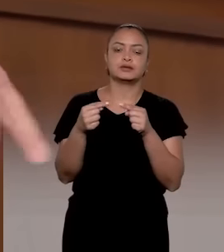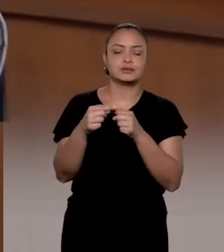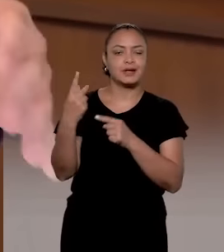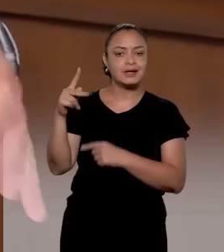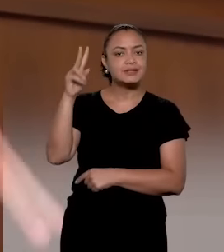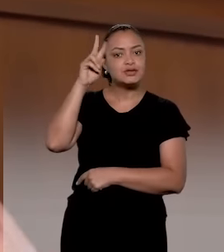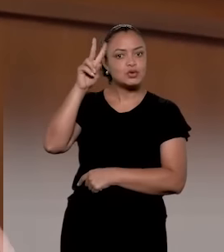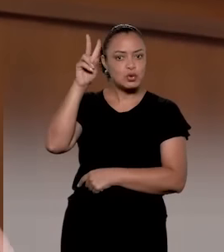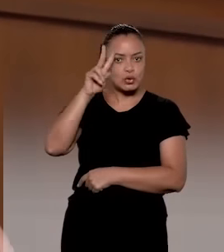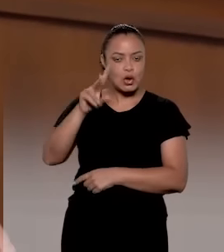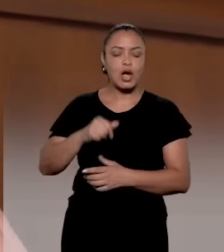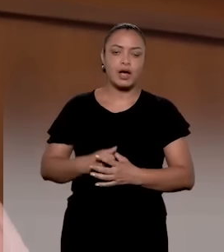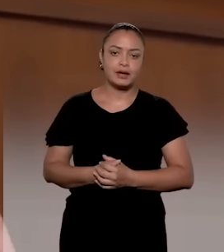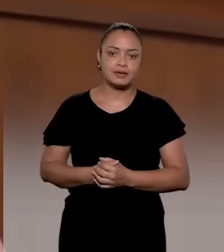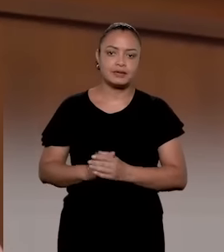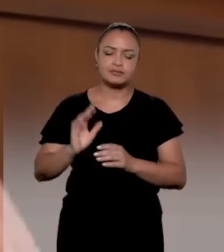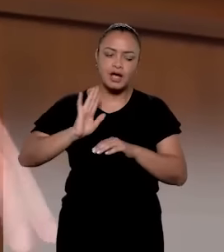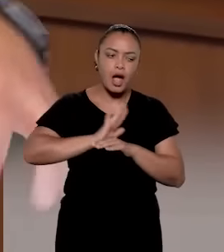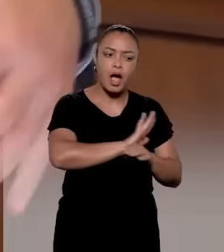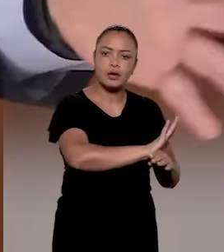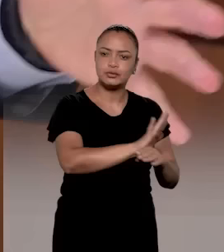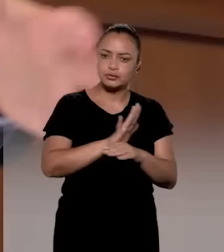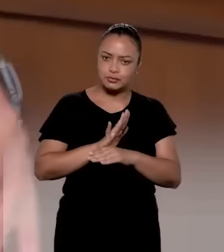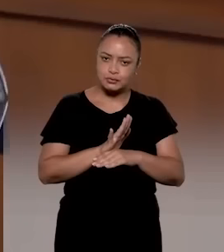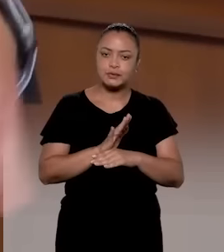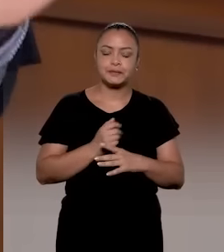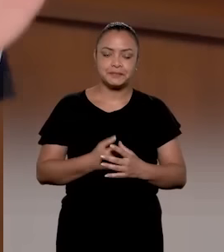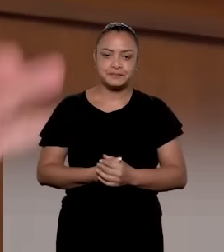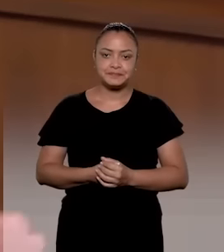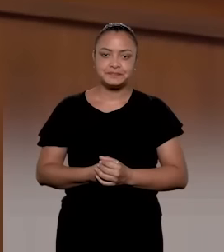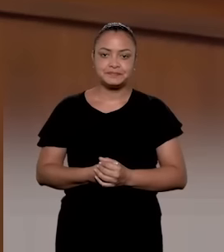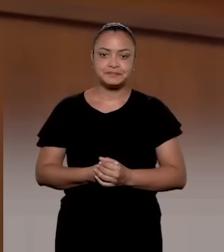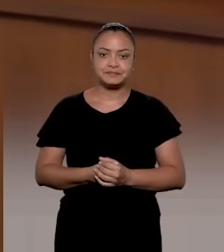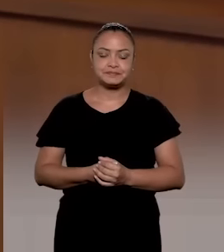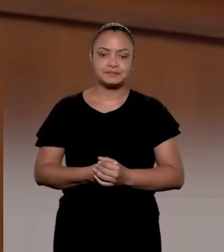associo a sua história ao cooperativismo, o senhor contribuiu demais para isso.